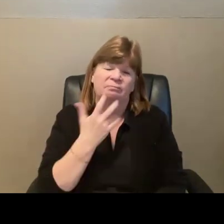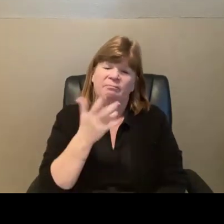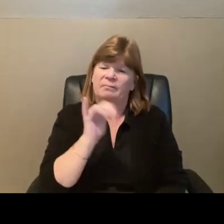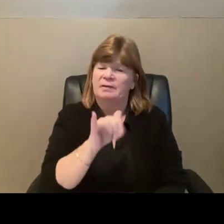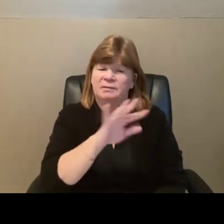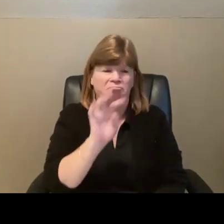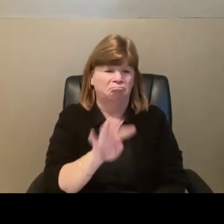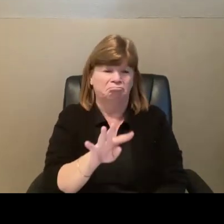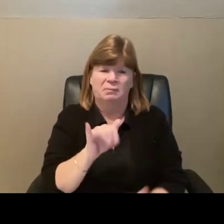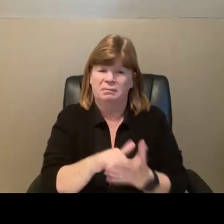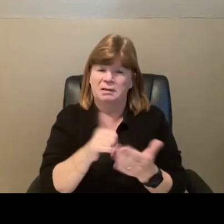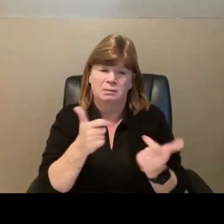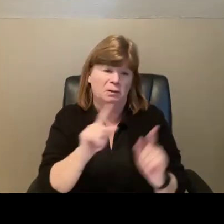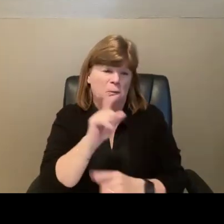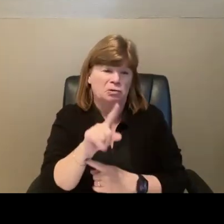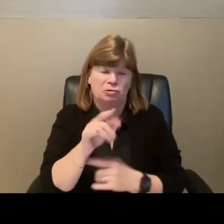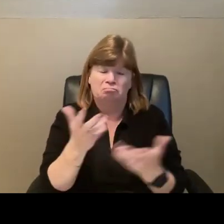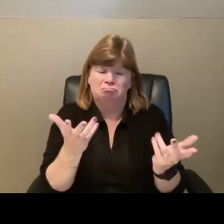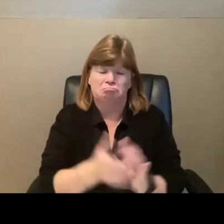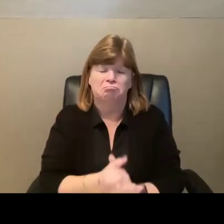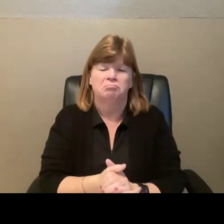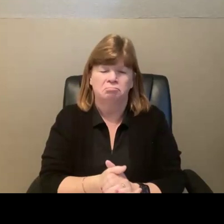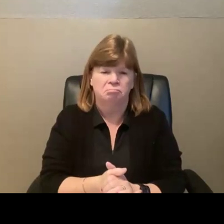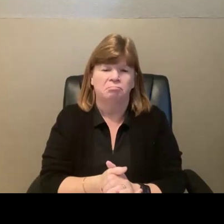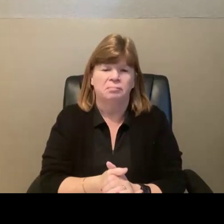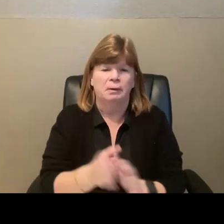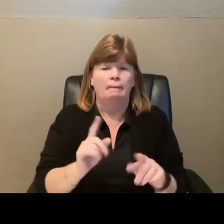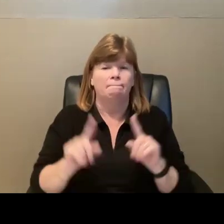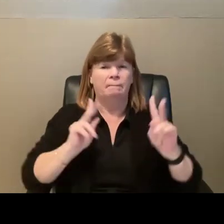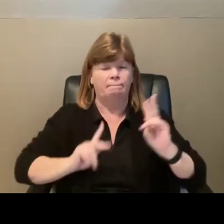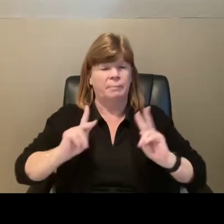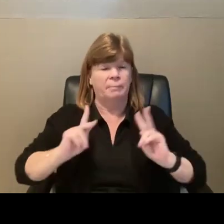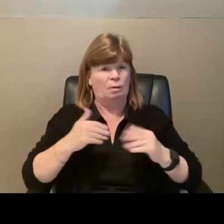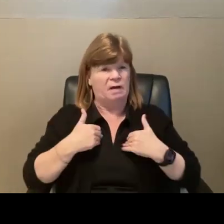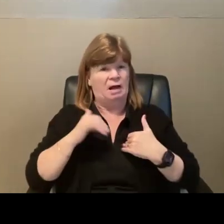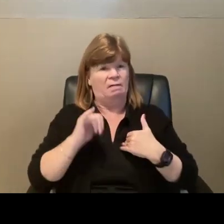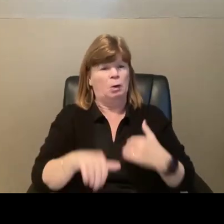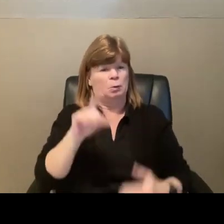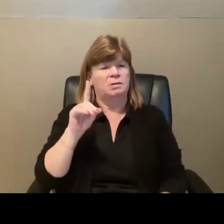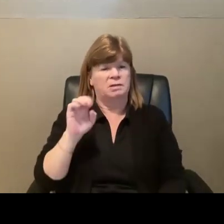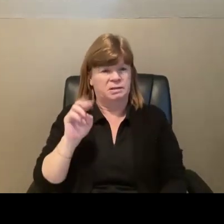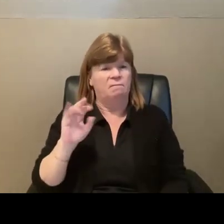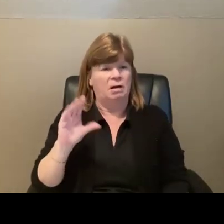Esa es una pregunta. Esa es una incertidumbre. Pero a las personas que han tenido estos dispositivos les han encantado